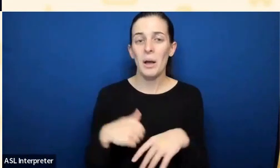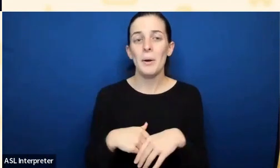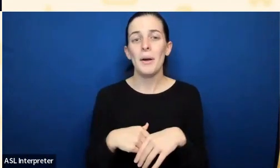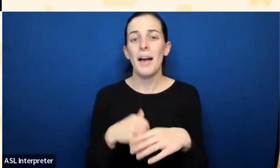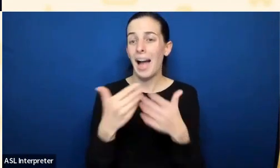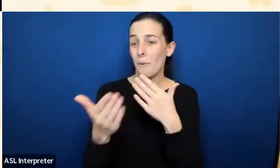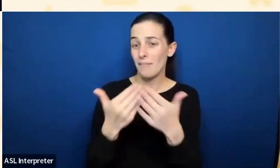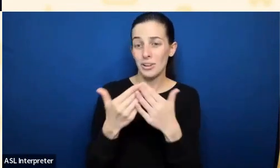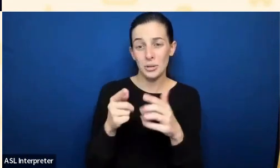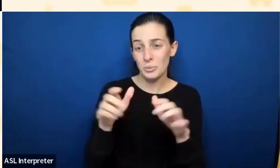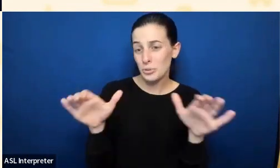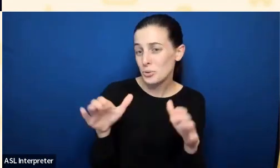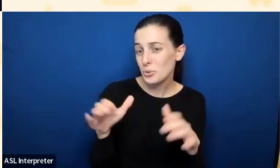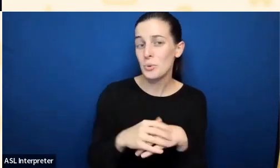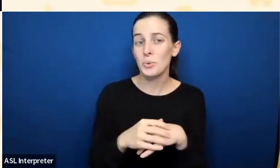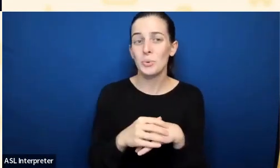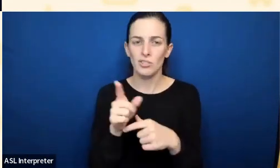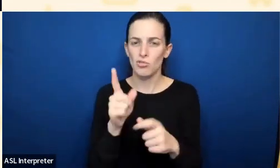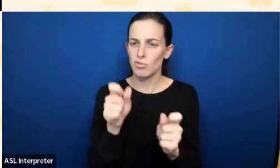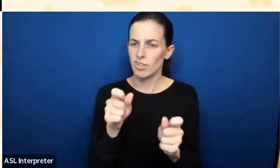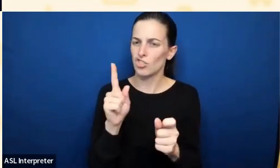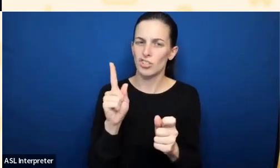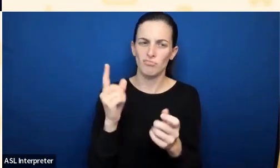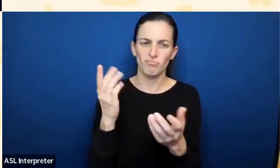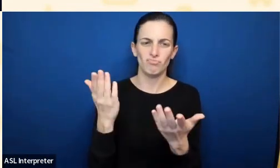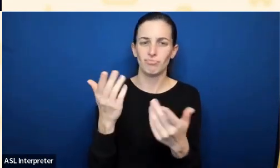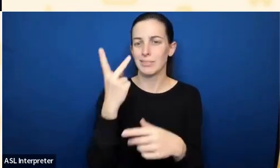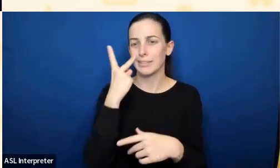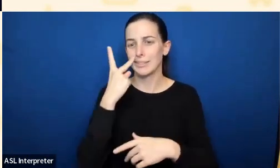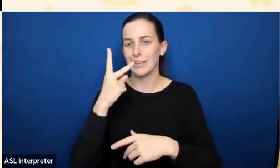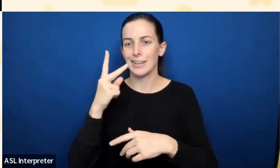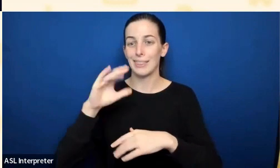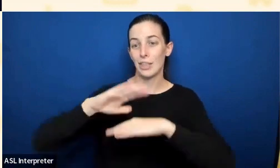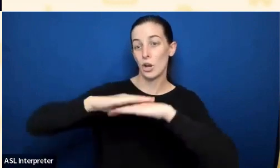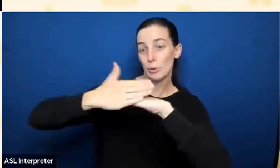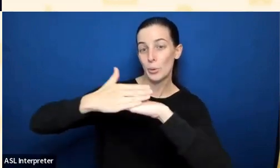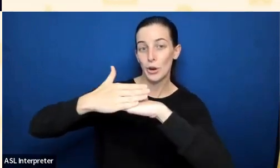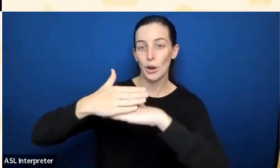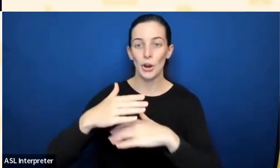Es un par de computadoras flotantes y una taza, y algo está sucediendo en la pantalla de la computadora.